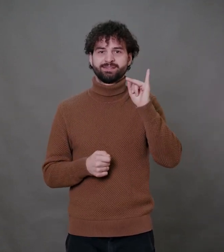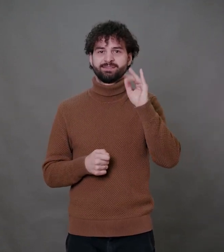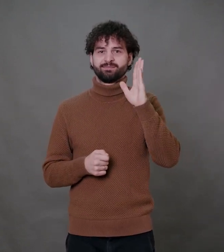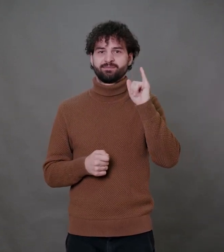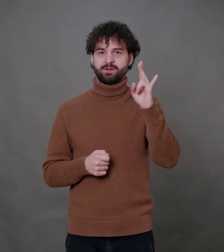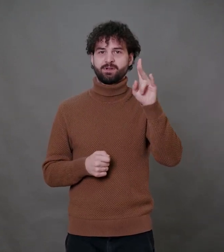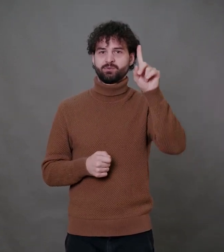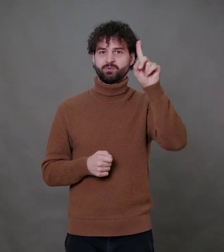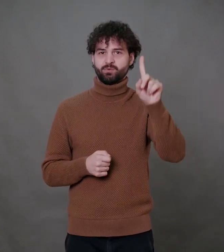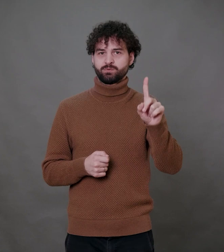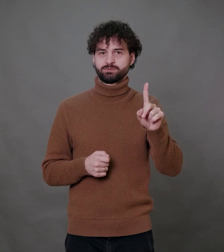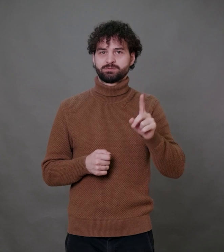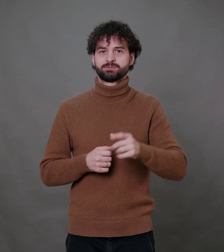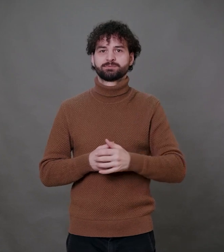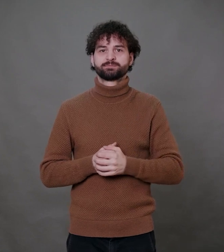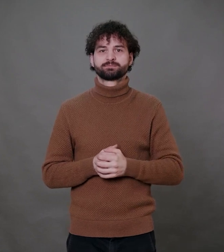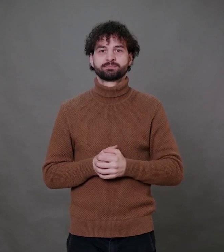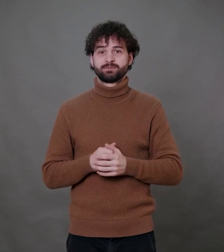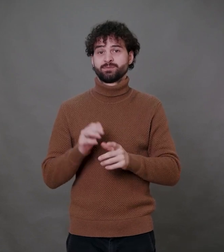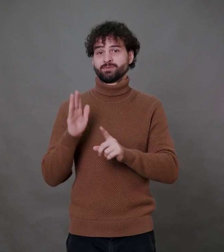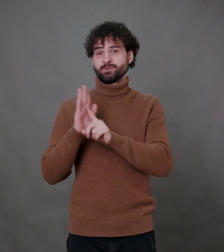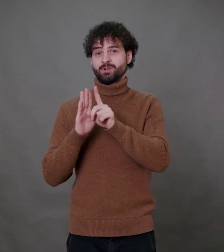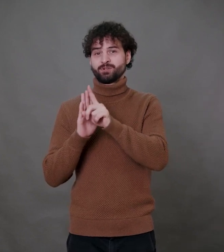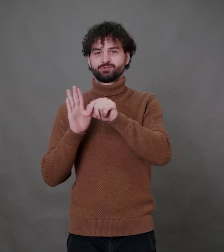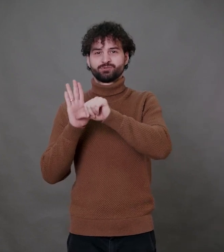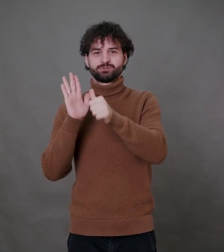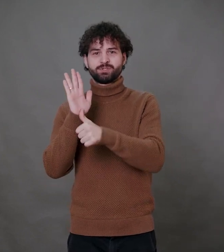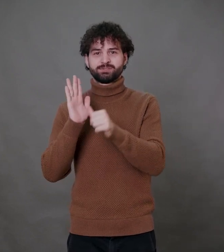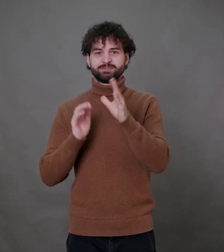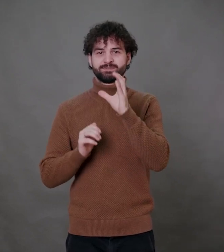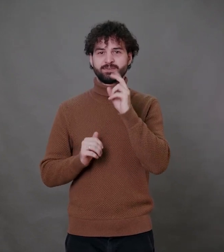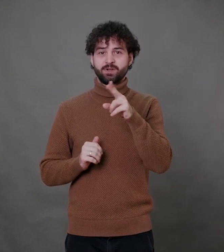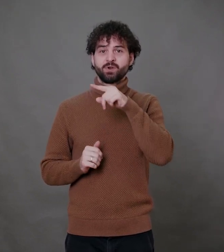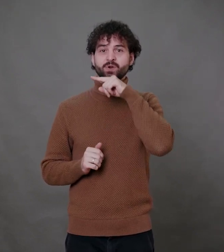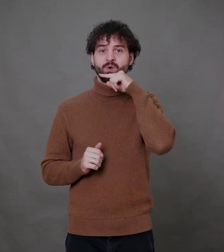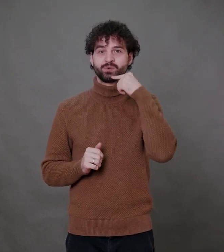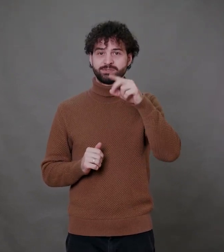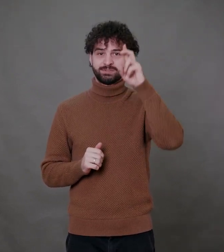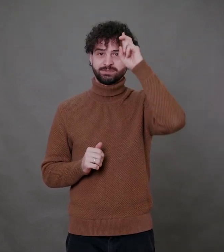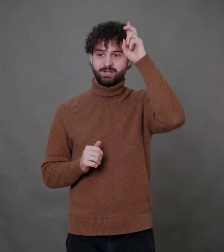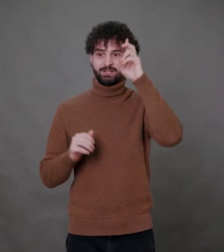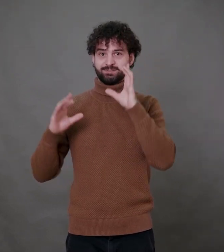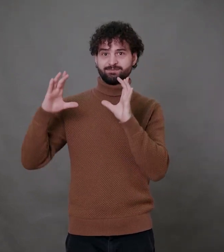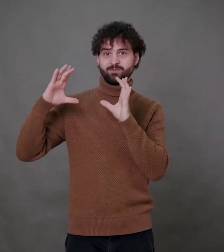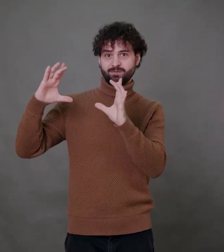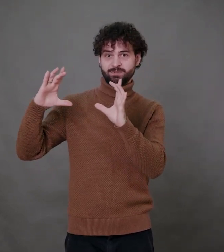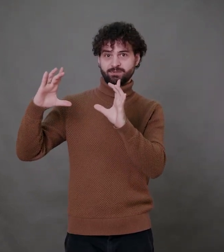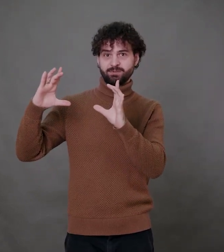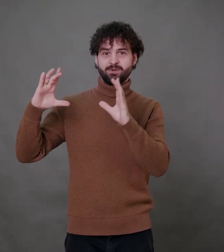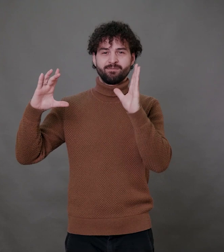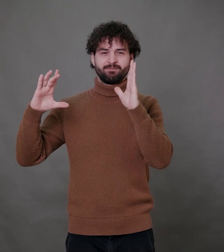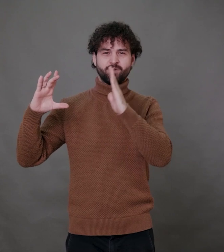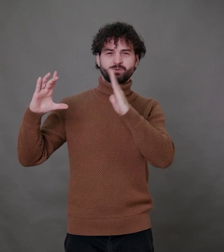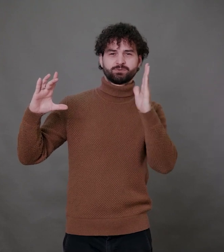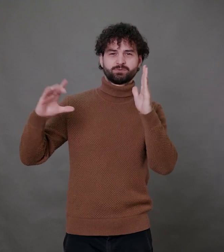Ивана Грозного. К началу XVI века границы Русского царства на востоке